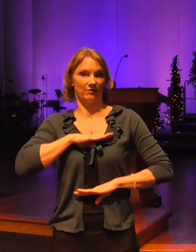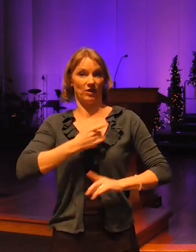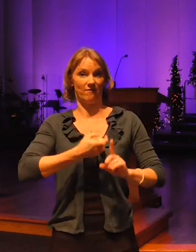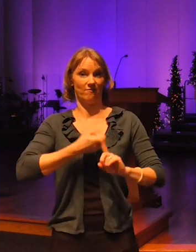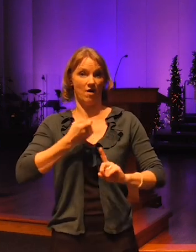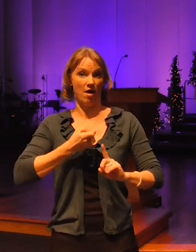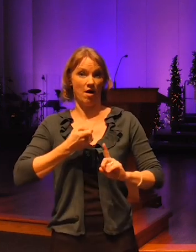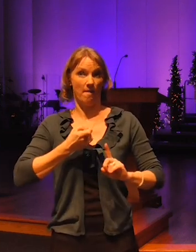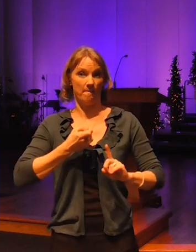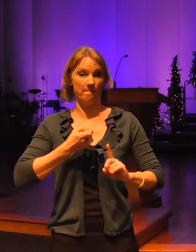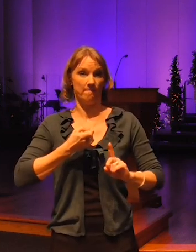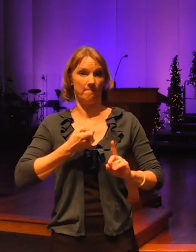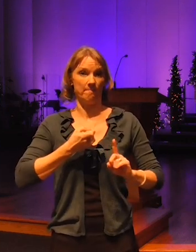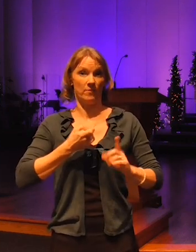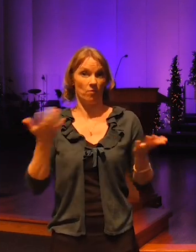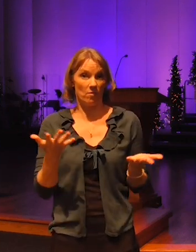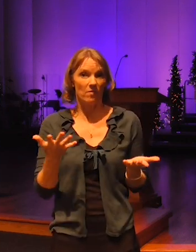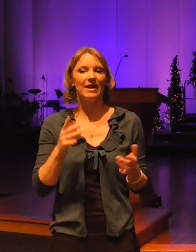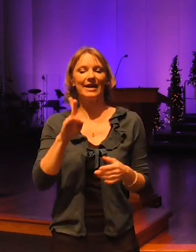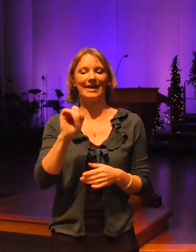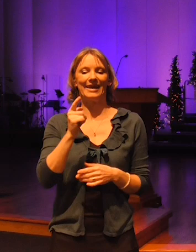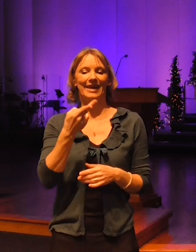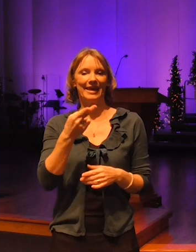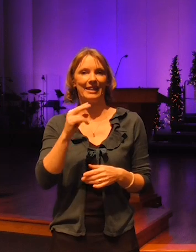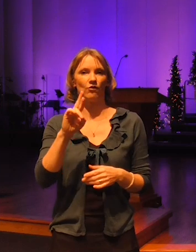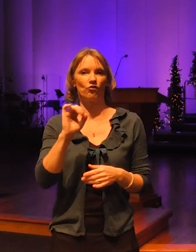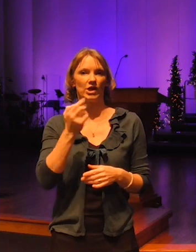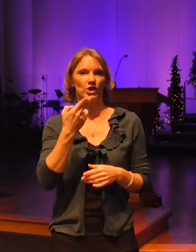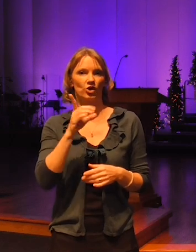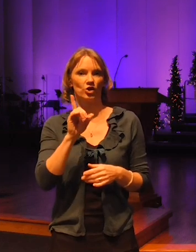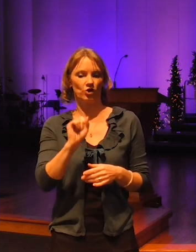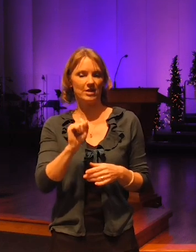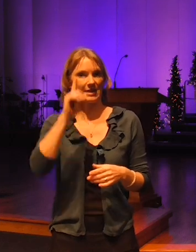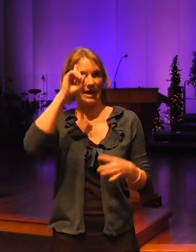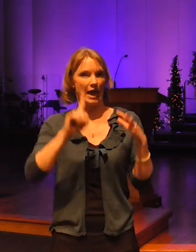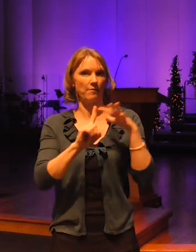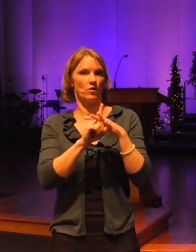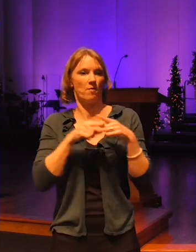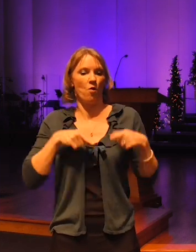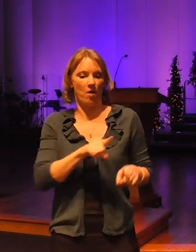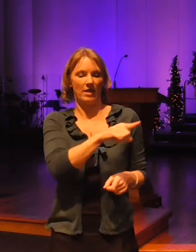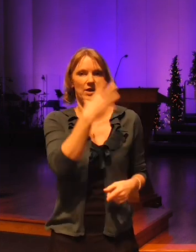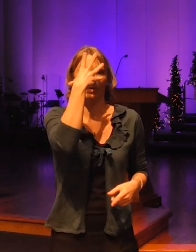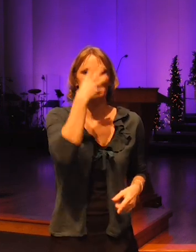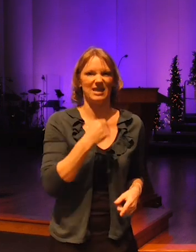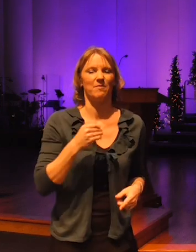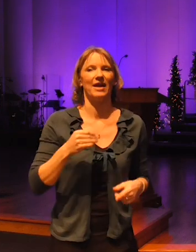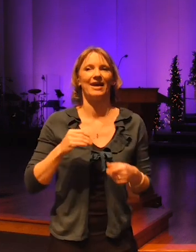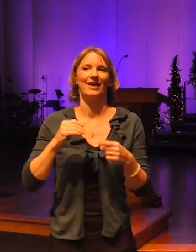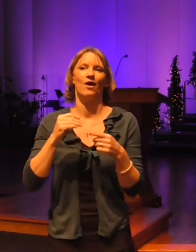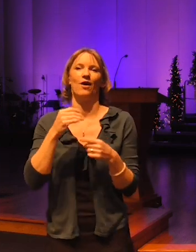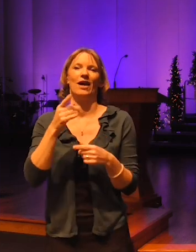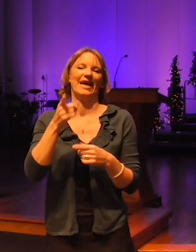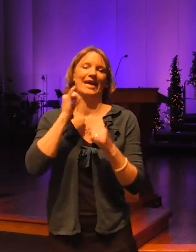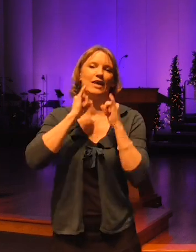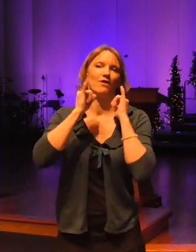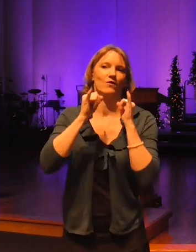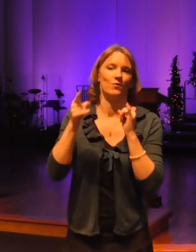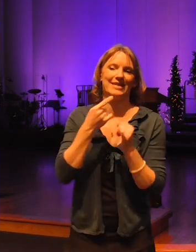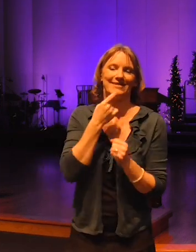Richards mientras dormía? Compartí lo siguiente en una entrevista. Tuve uno de los primeros pequeños